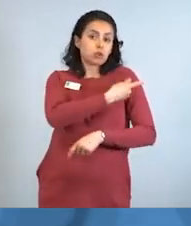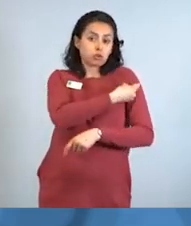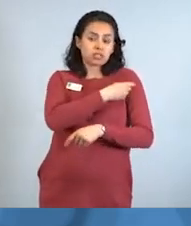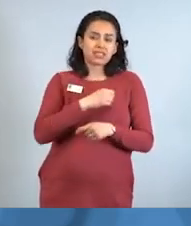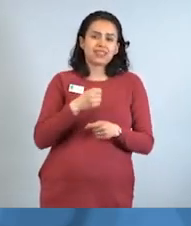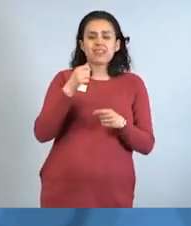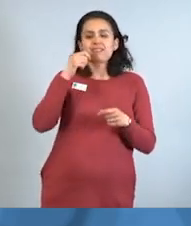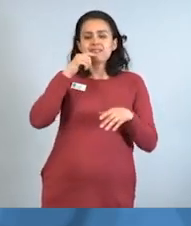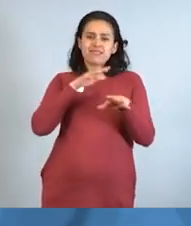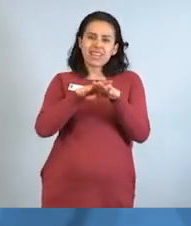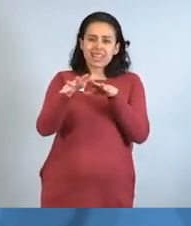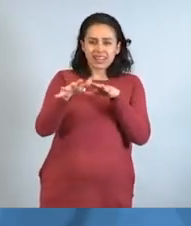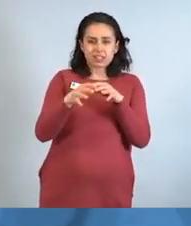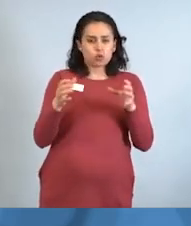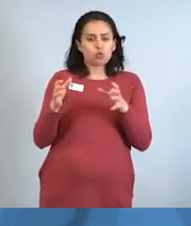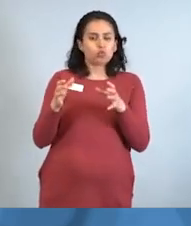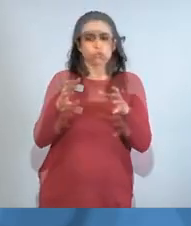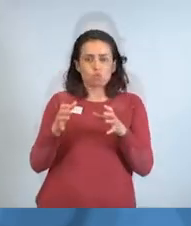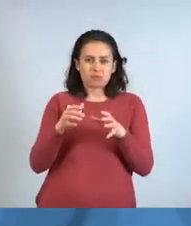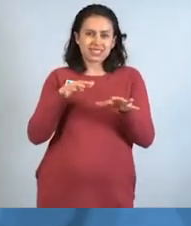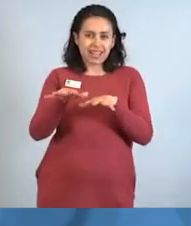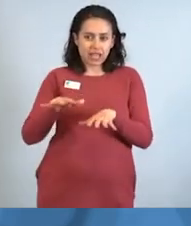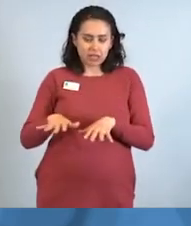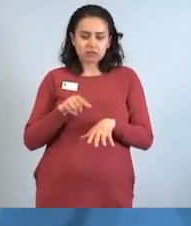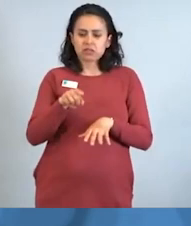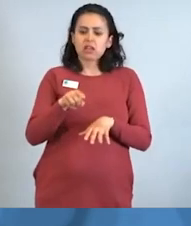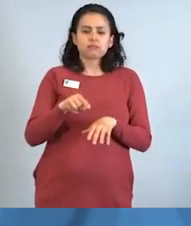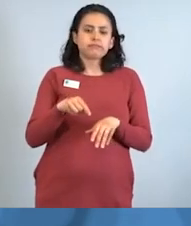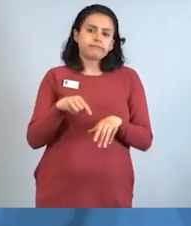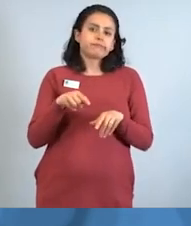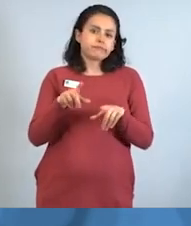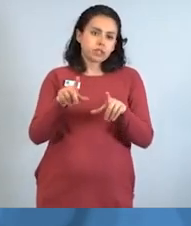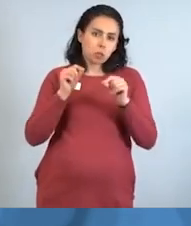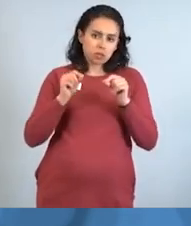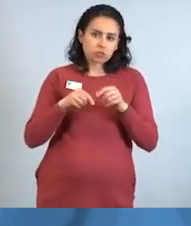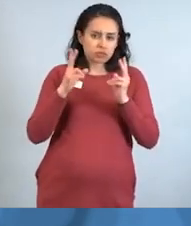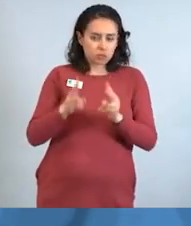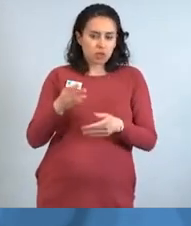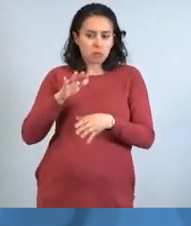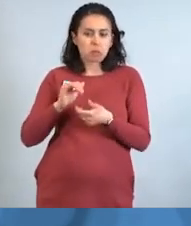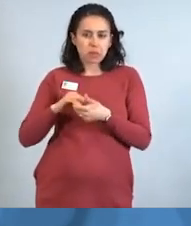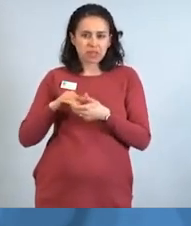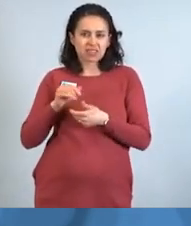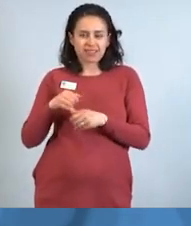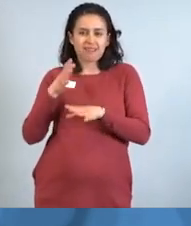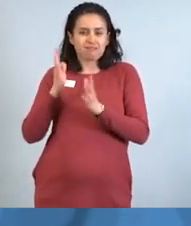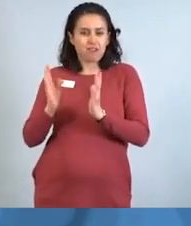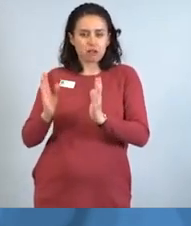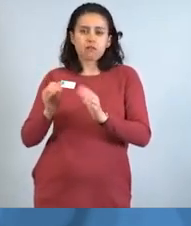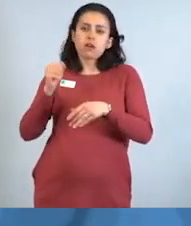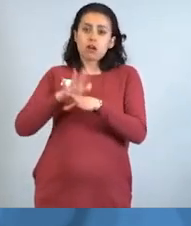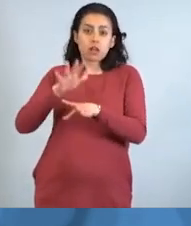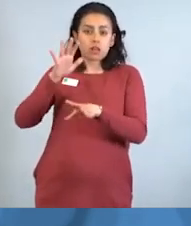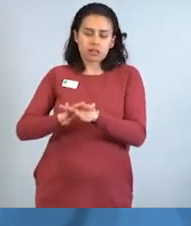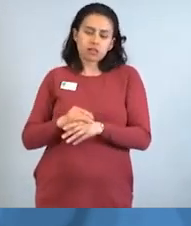Sen ilmaantuvuus on samaa luokkaa kuin tuon vakavan allergisen reaktion, 1/100 000.